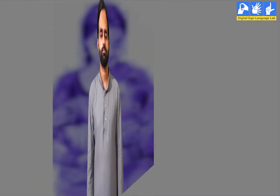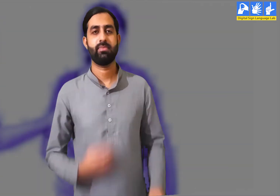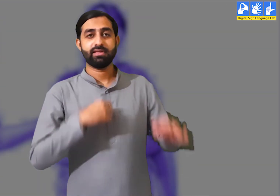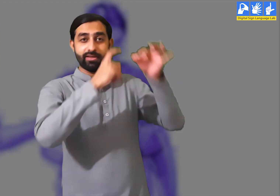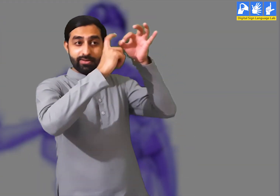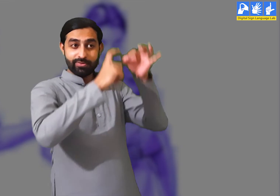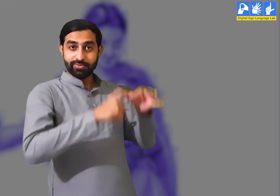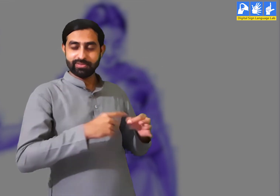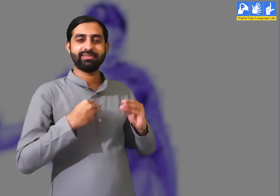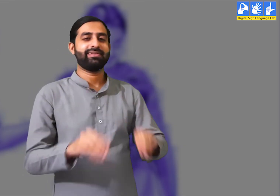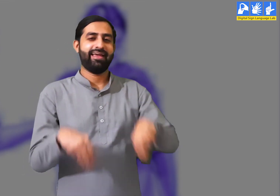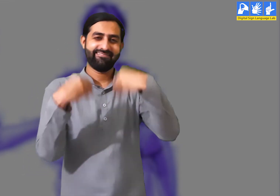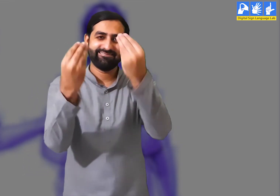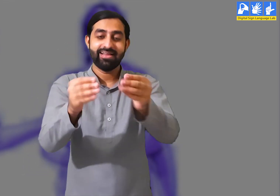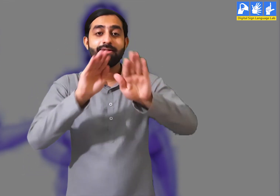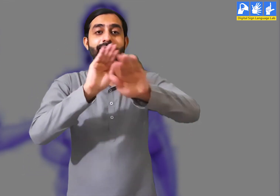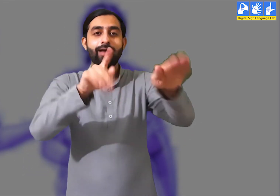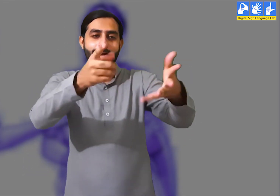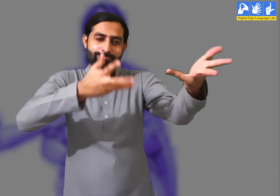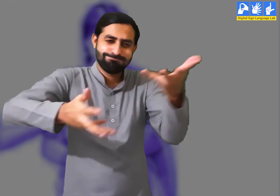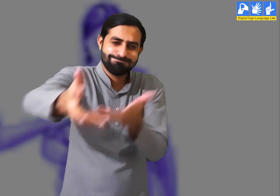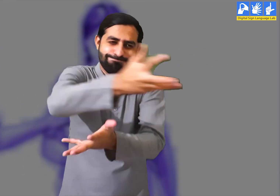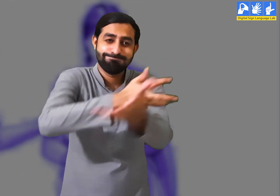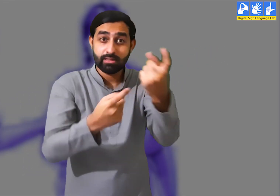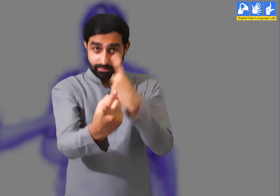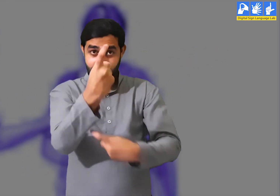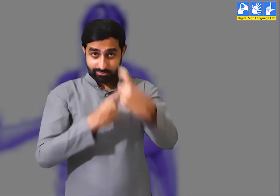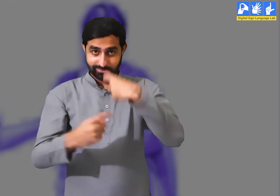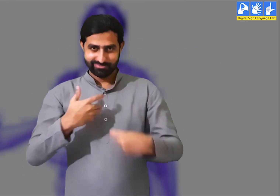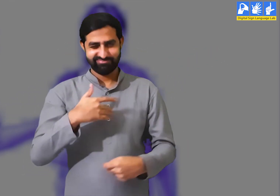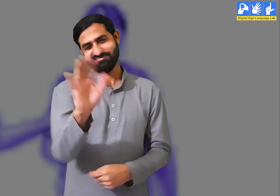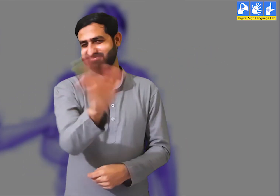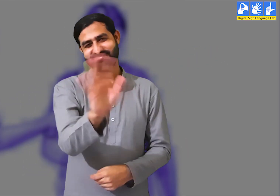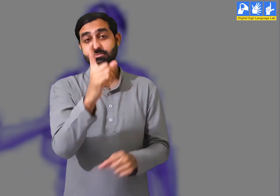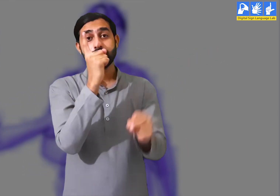आप सभी विद्यार्थियों के लिए यहाँ पर कुछ प्रश्न हैं जिसे आप सभी आपस में आपस में चर्चा कीजिये।